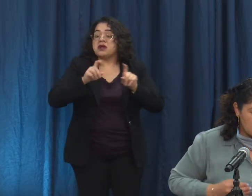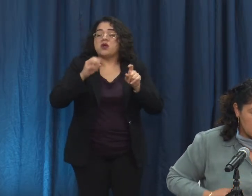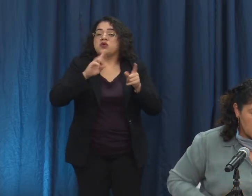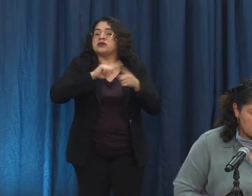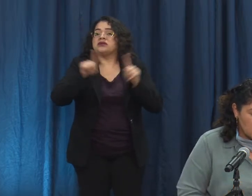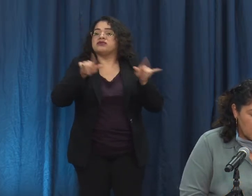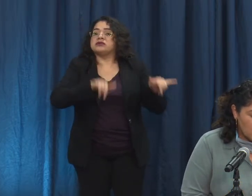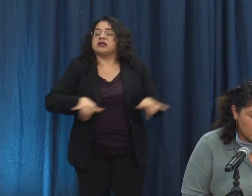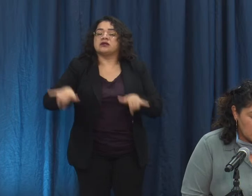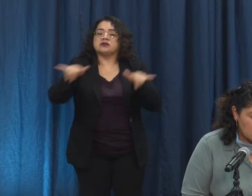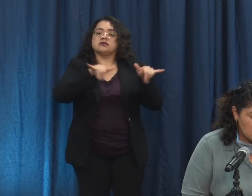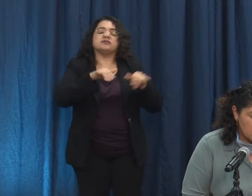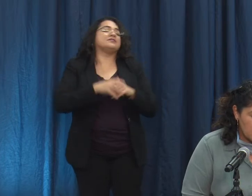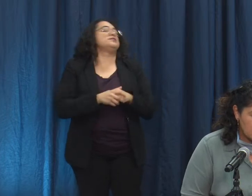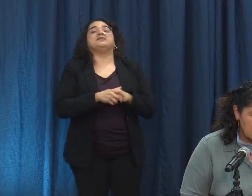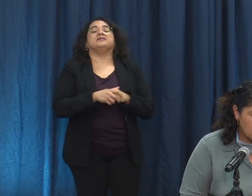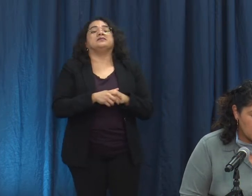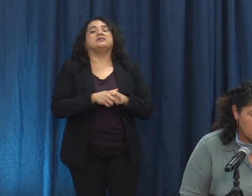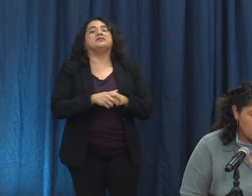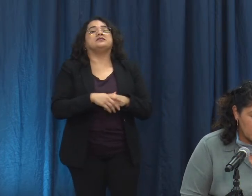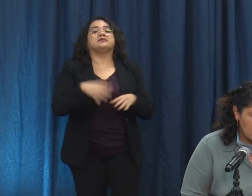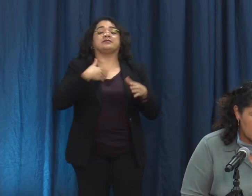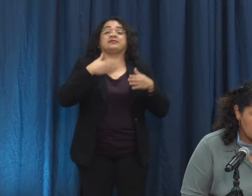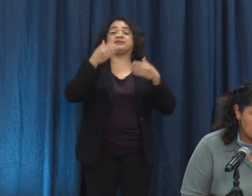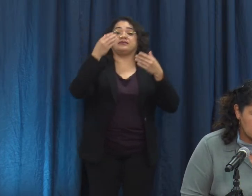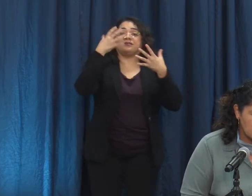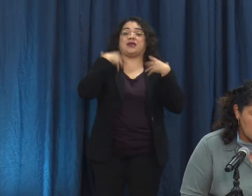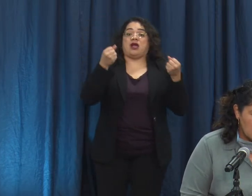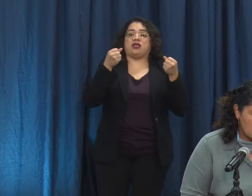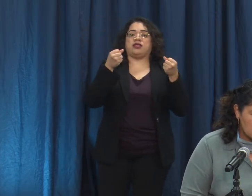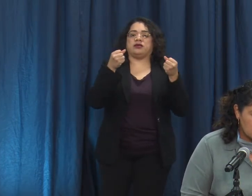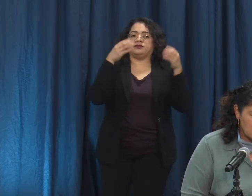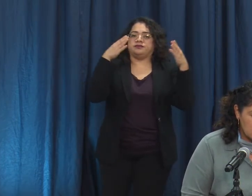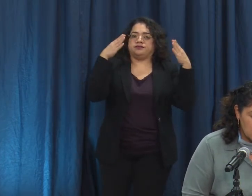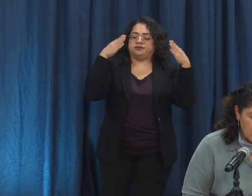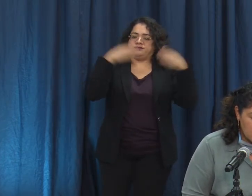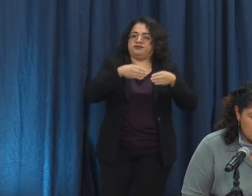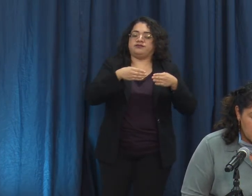no mesto car un poquito sobre la salud pública ellos es nosotros estudiando CA